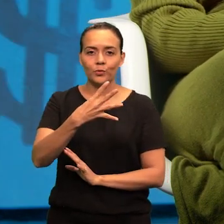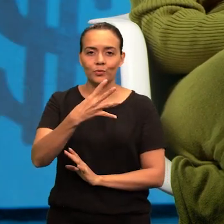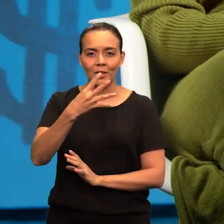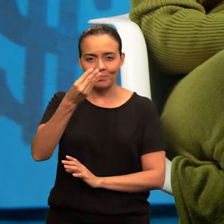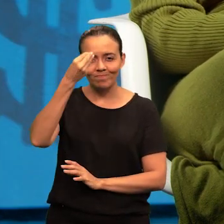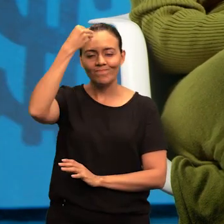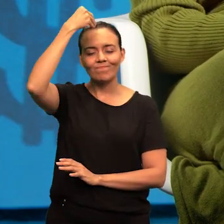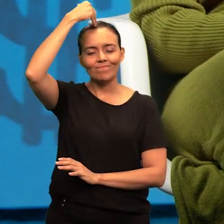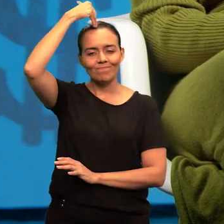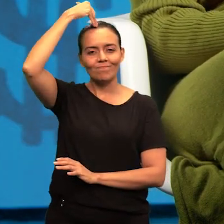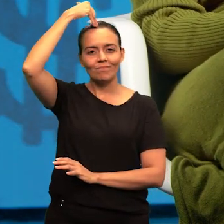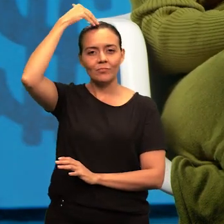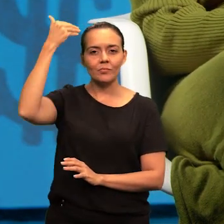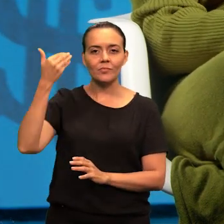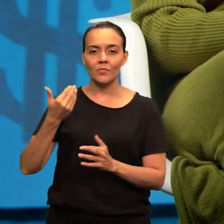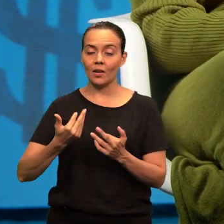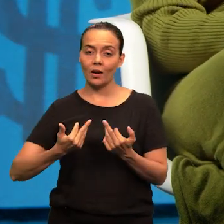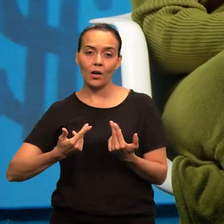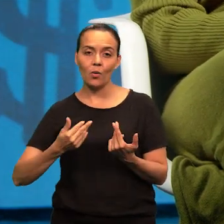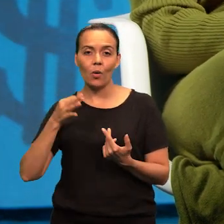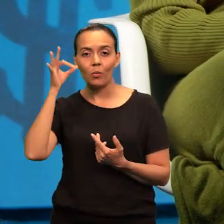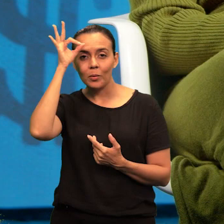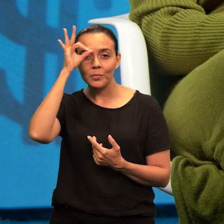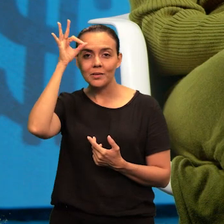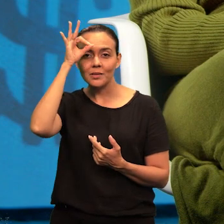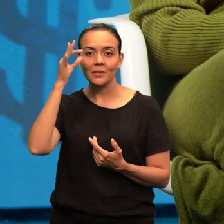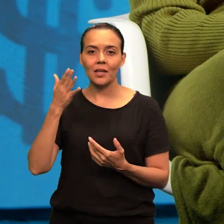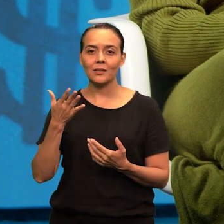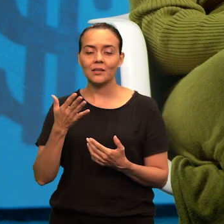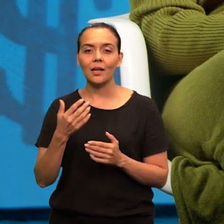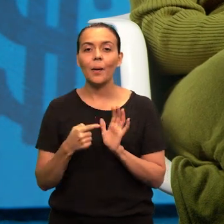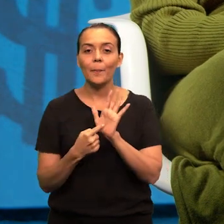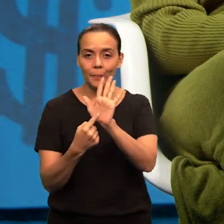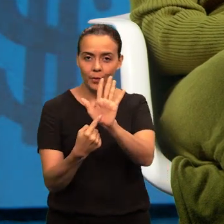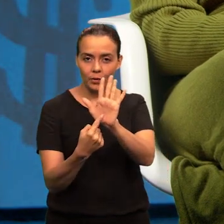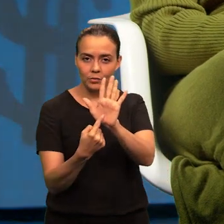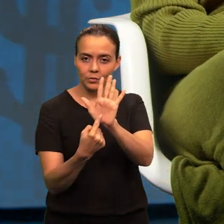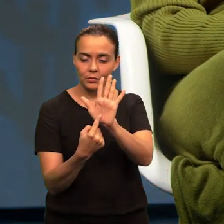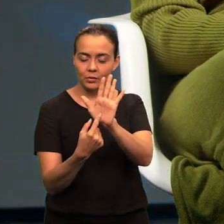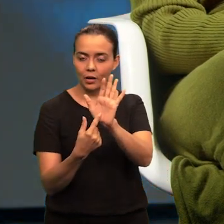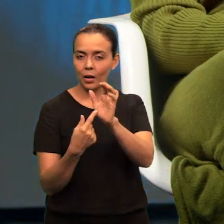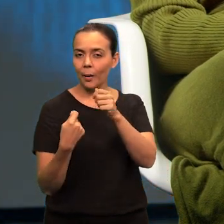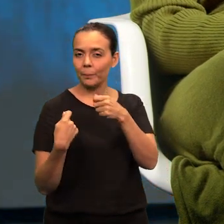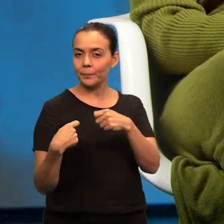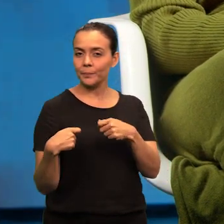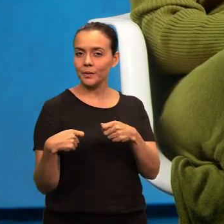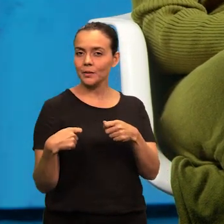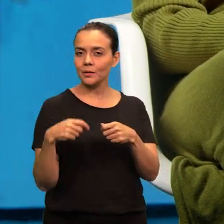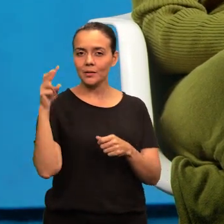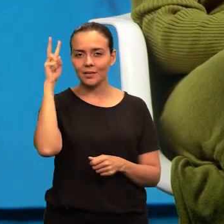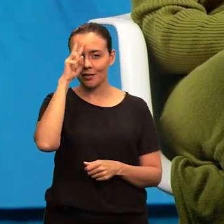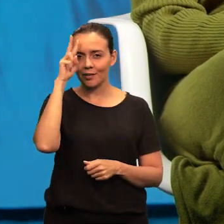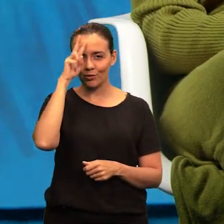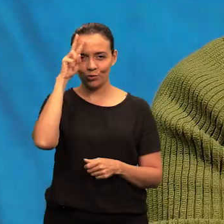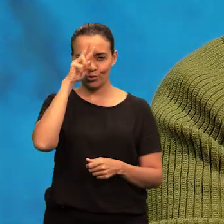isso é um movimento que tanto a história quanto a psicanálise faz. A gente vai precisar retomar a história,